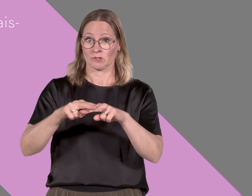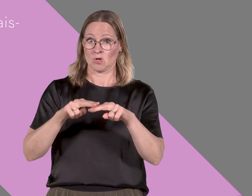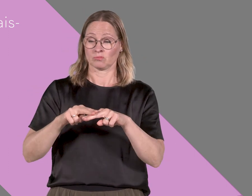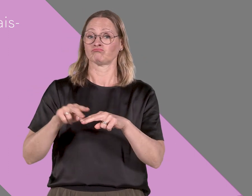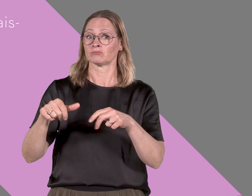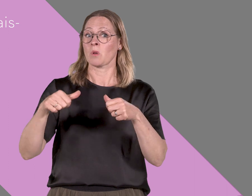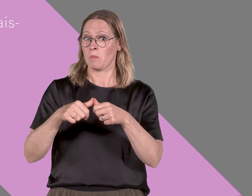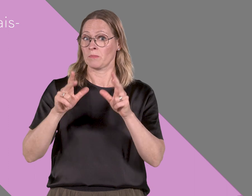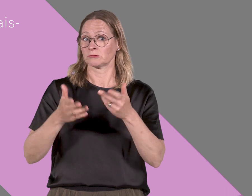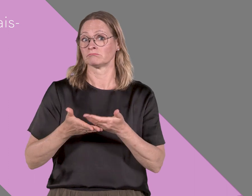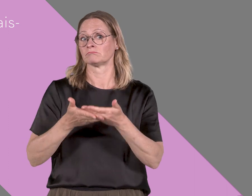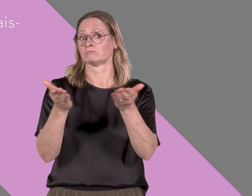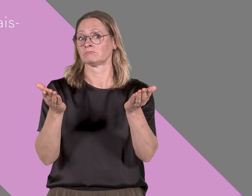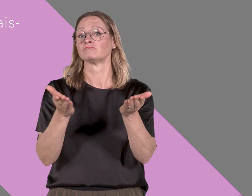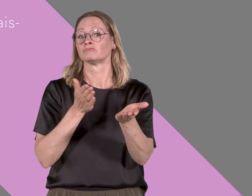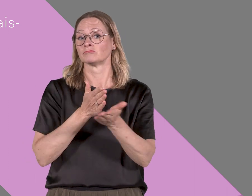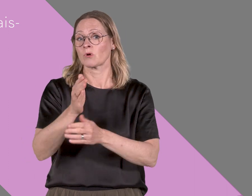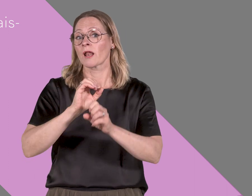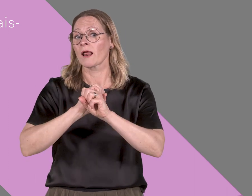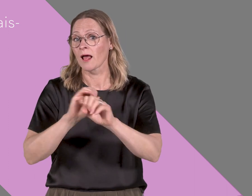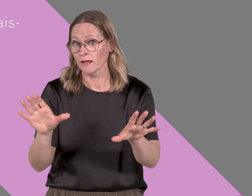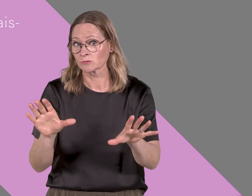Kokouksesta on luvassa myös suora lähetys, -